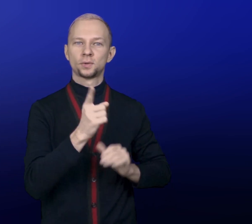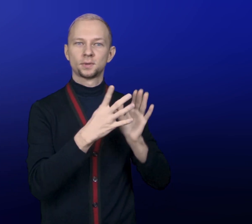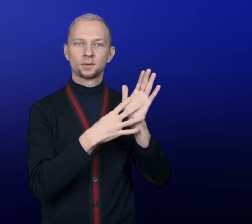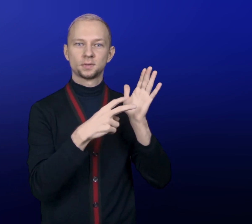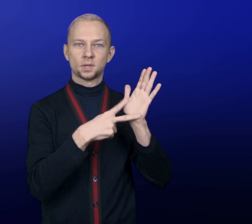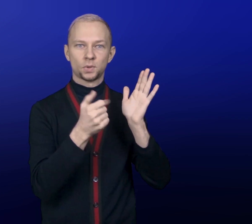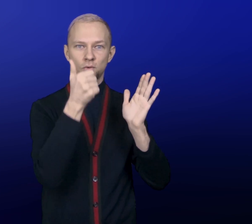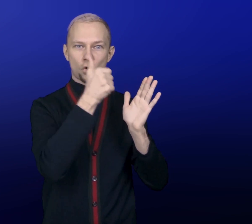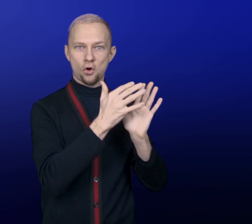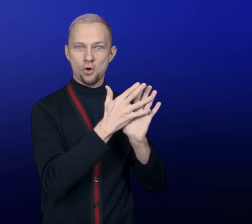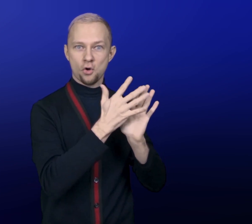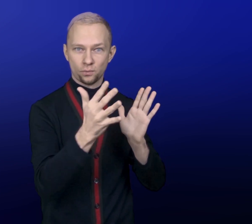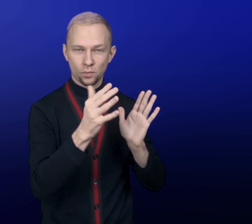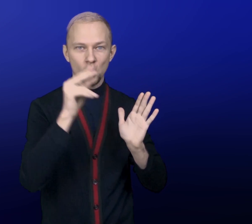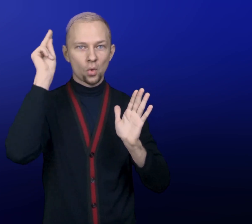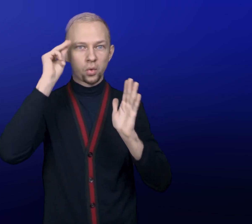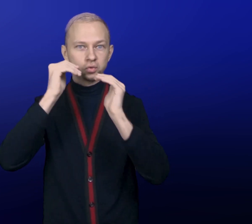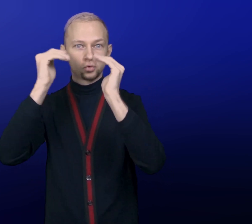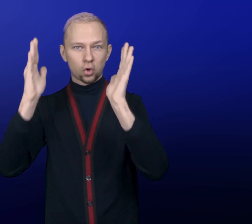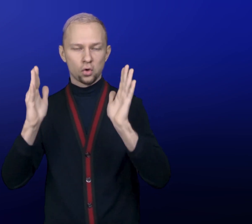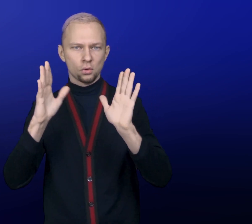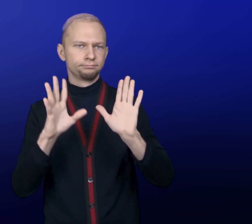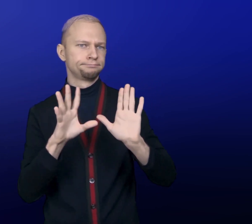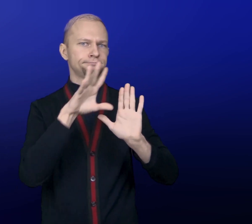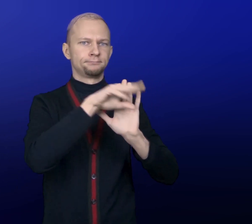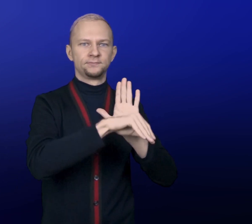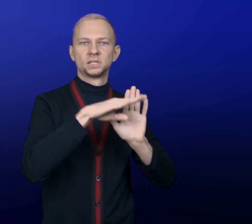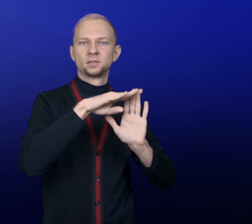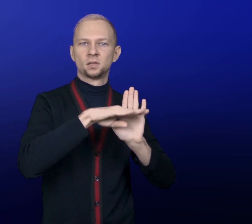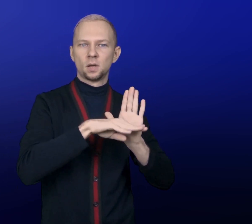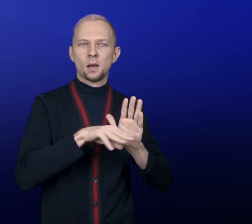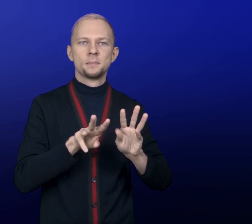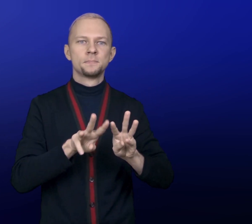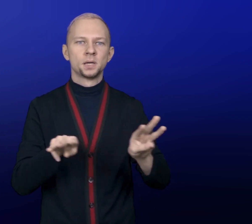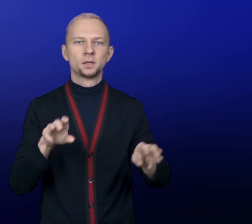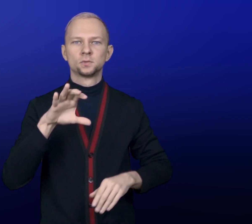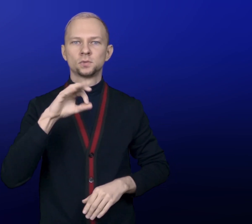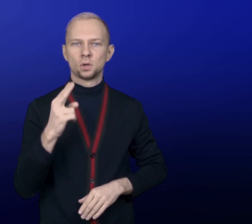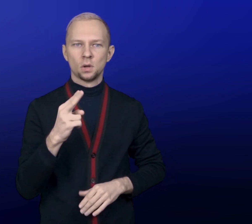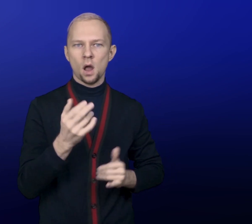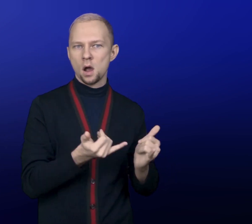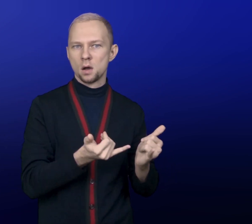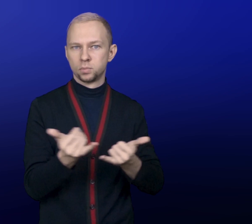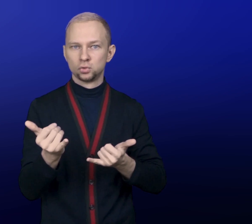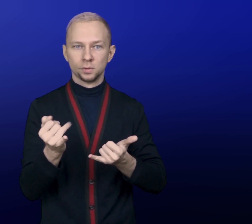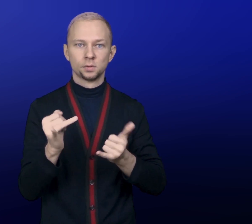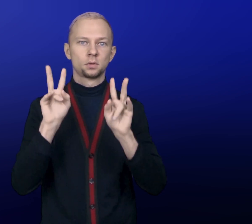С 1971 года училище перешло в систему Министерства социального обеспечения